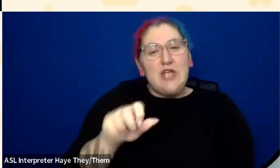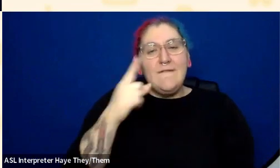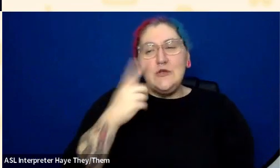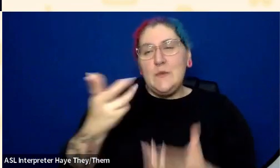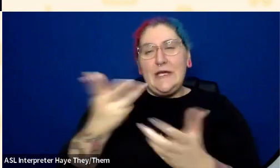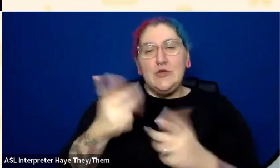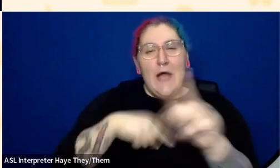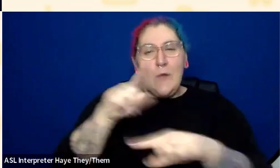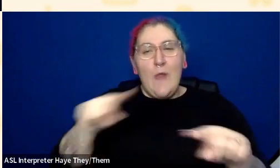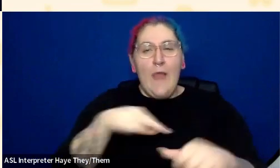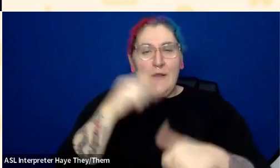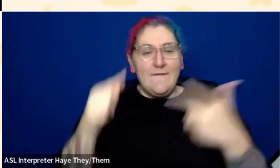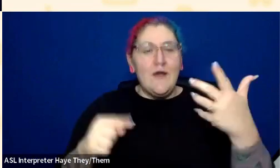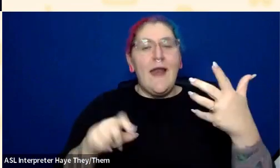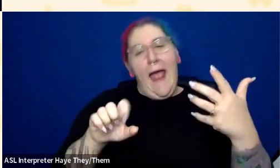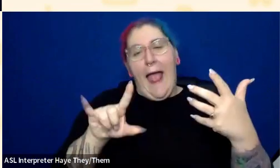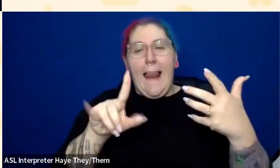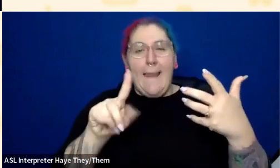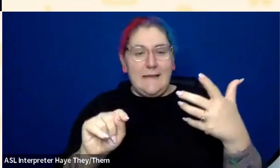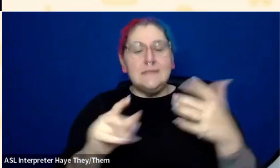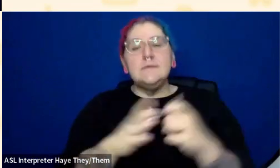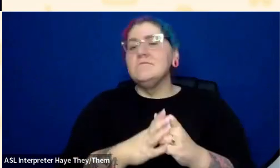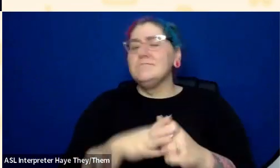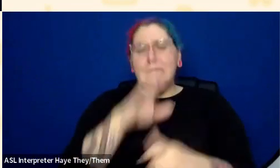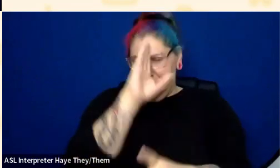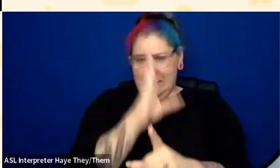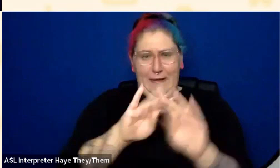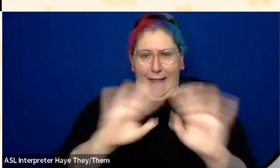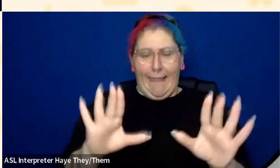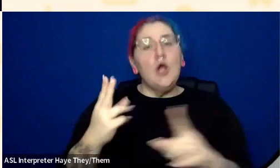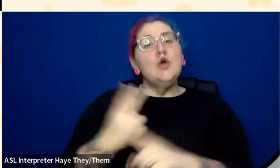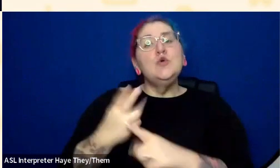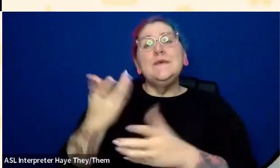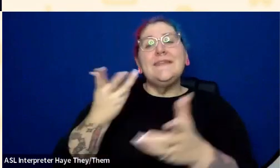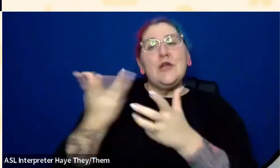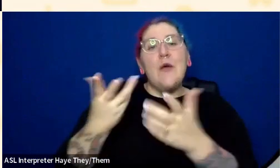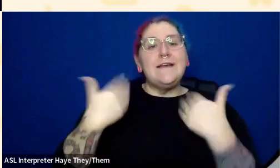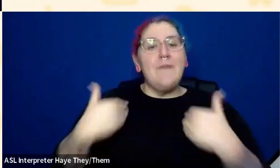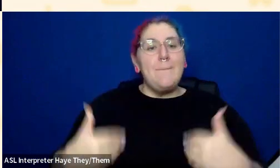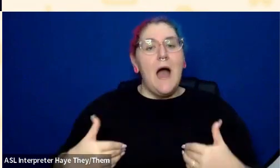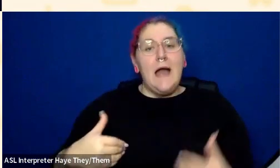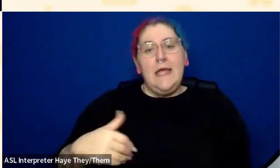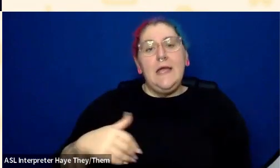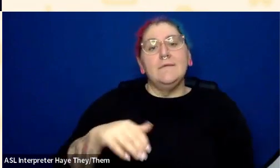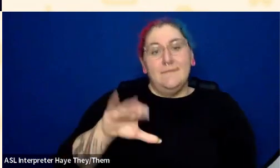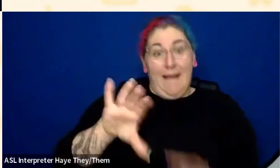Usas su clase de interactividad Lottie, que es como llamamos a ese segundo script en nuestras funciones.